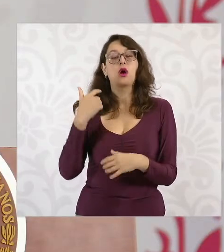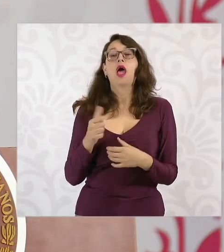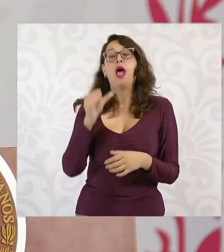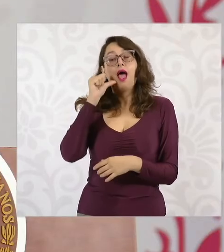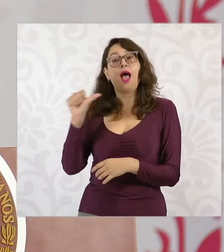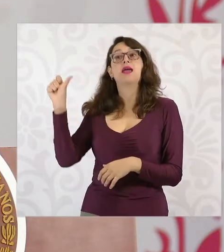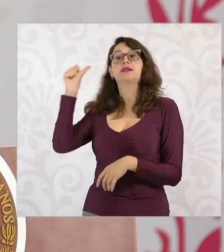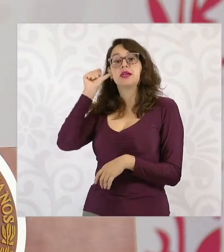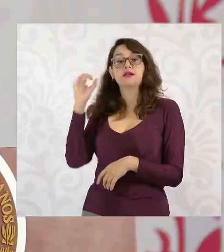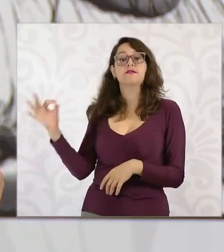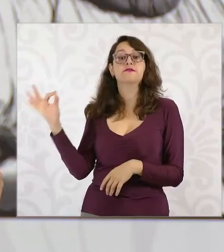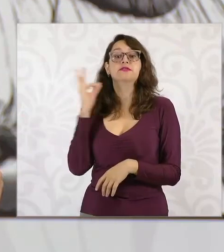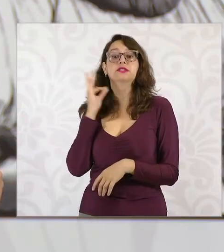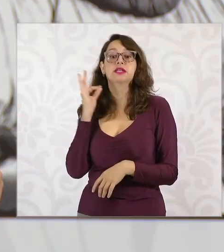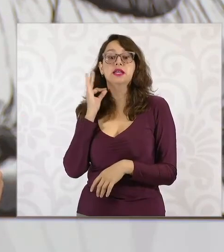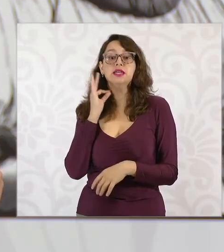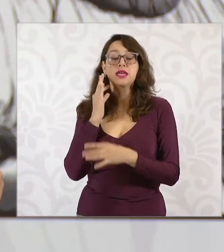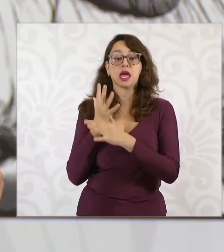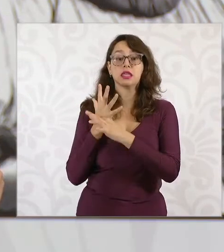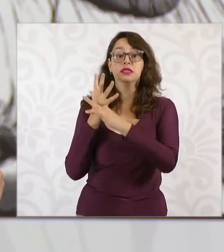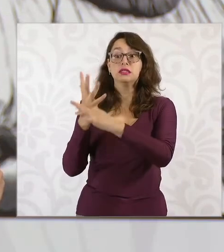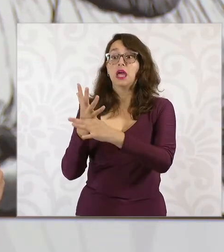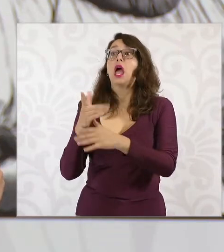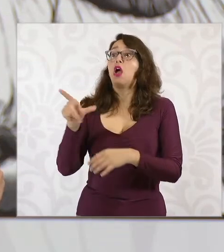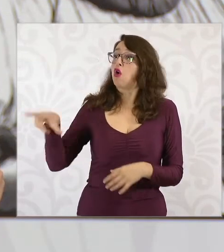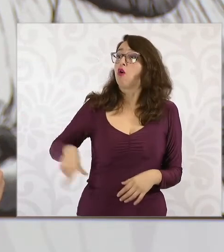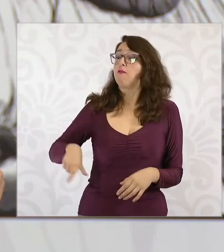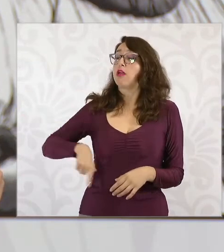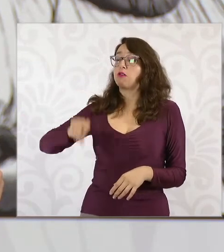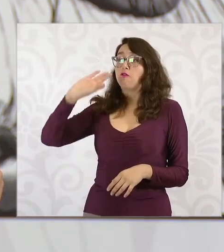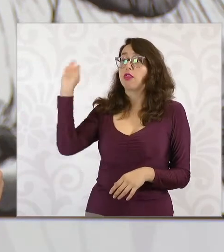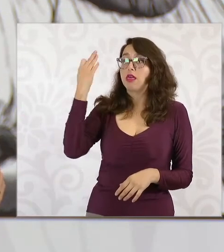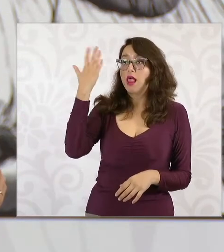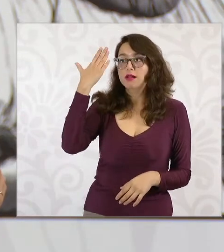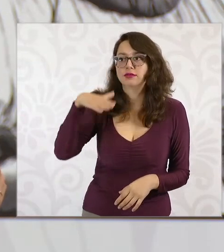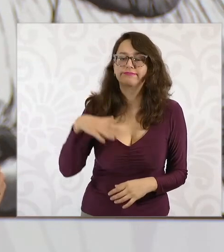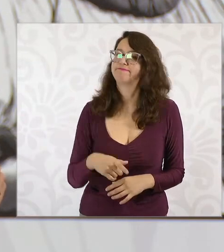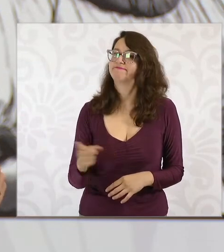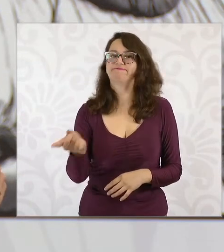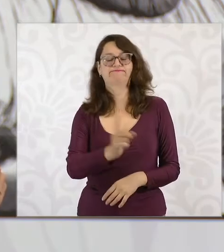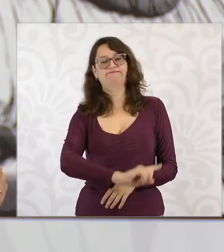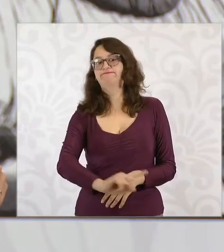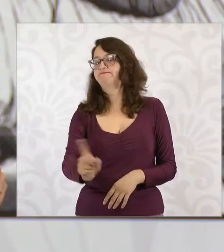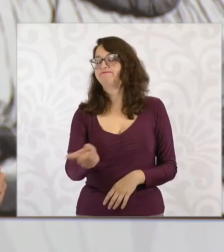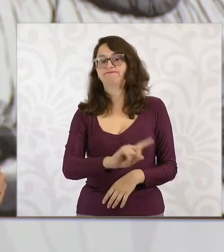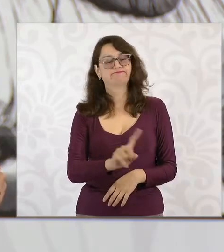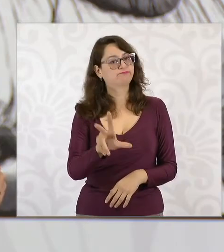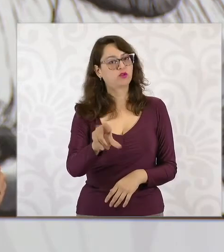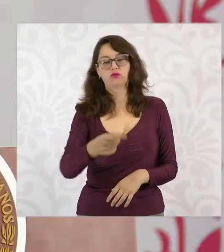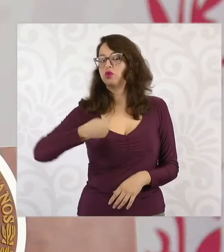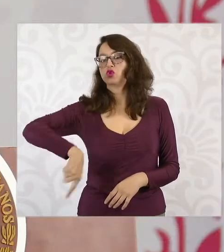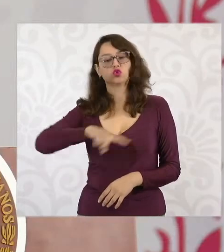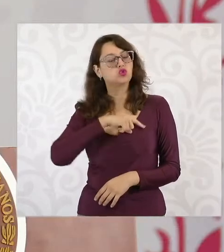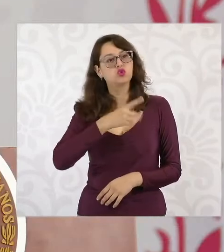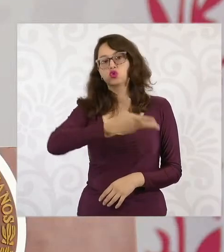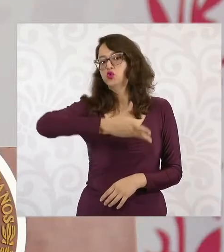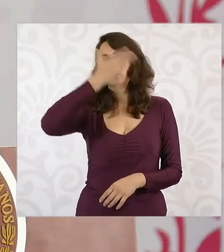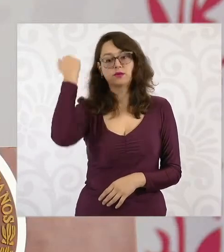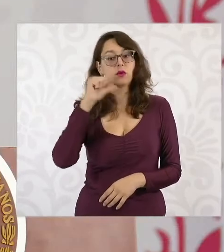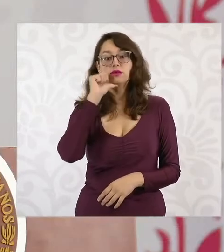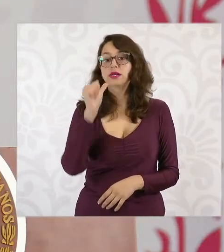la fiscalía que había conocimiento y no es así. No es así. Eh, fue un algo un operativo,